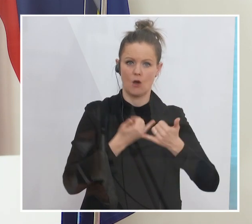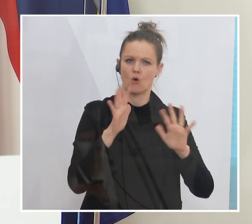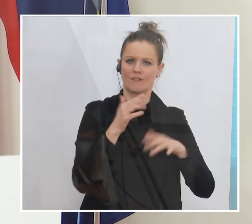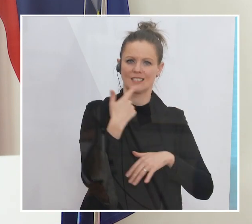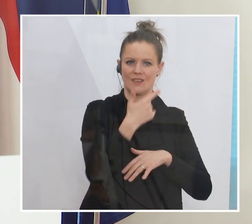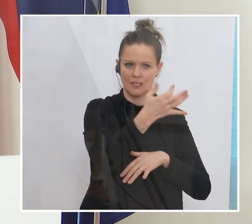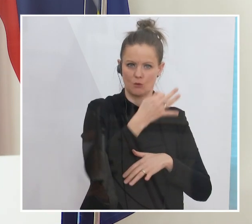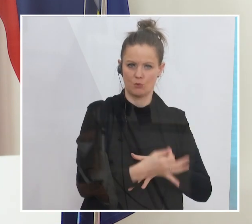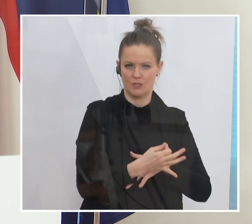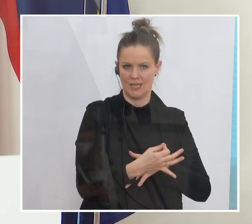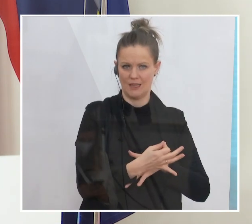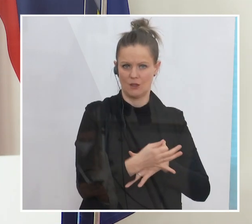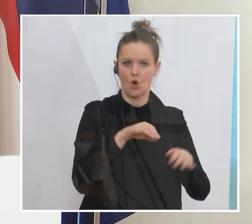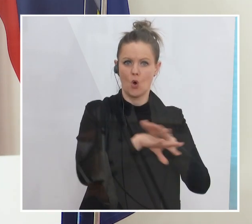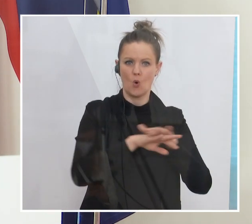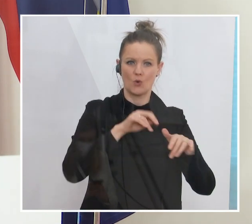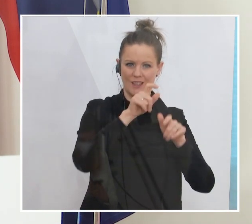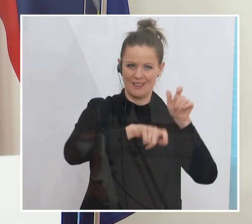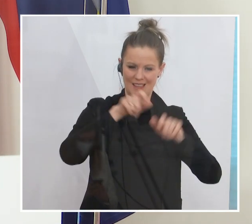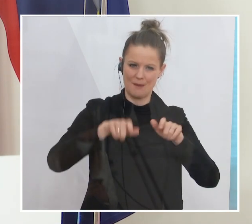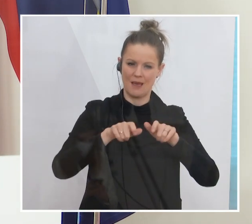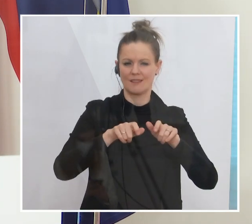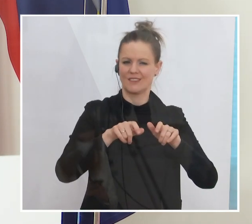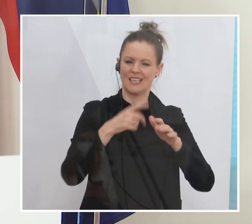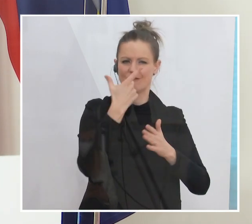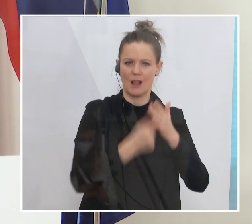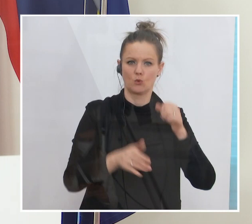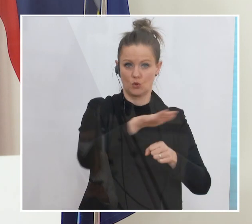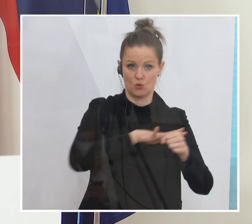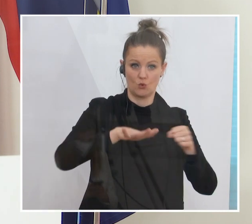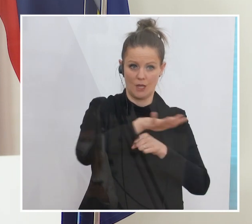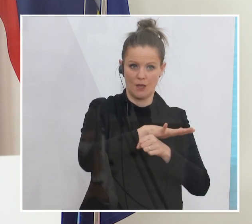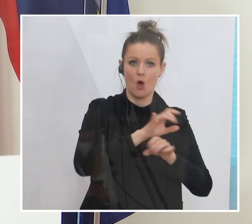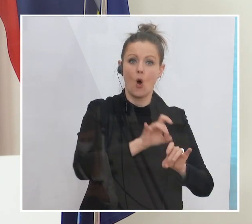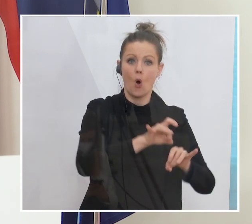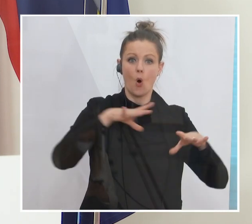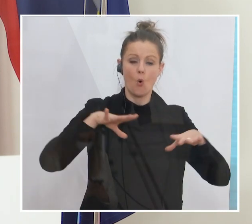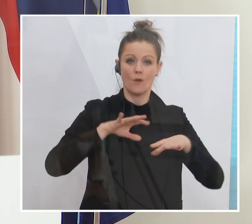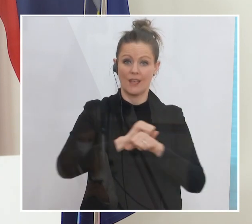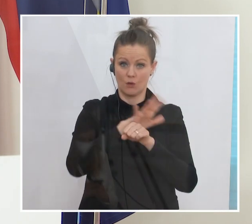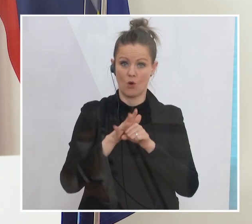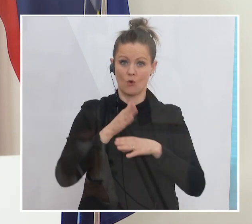Prozent der Unternehmen in der Verlustzone sind, ohne die Coronahilfen wären das 40 bis 50 Prozent